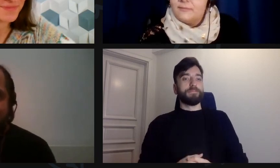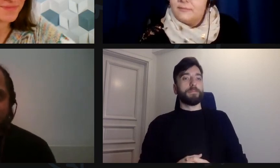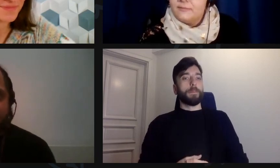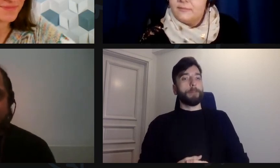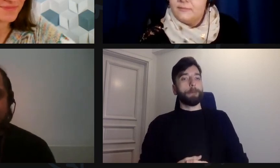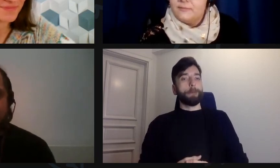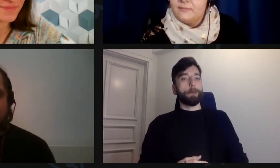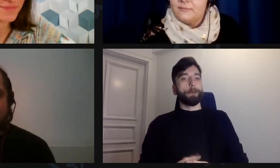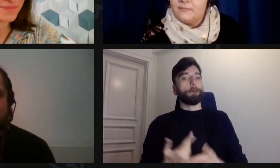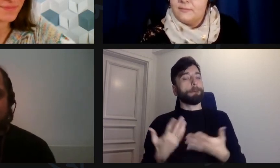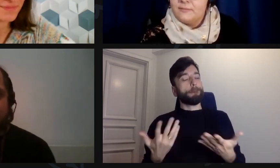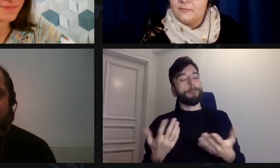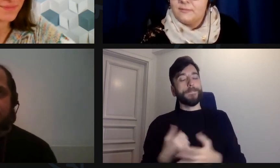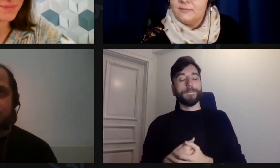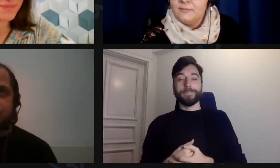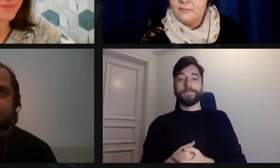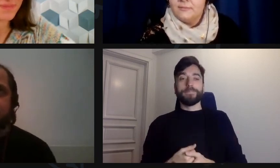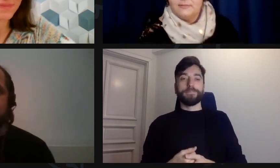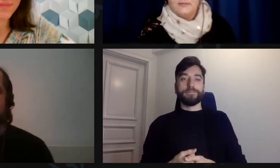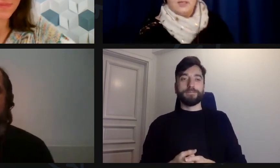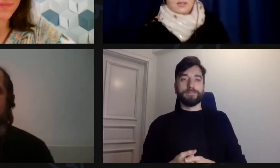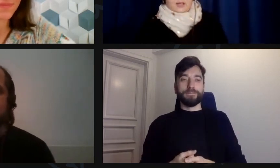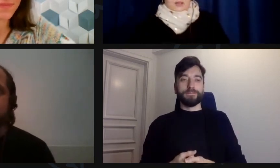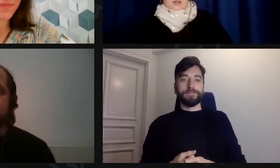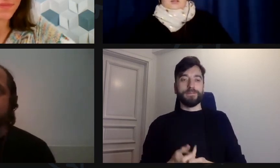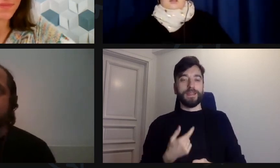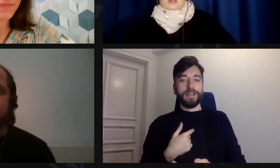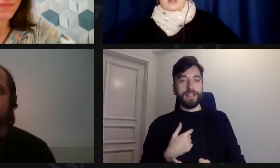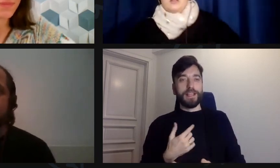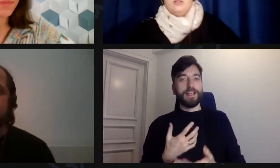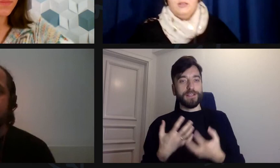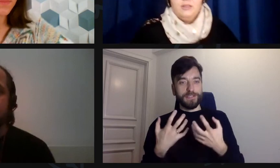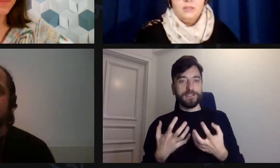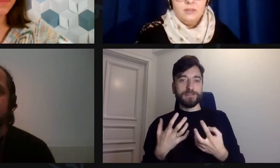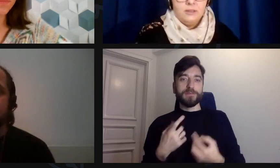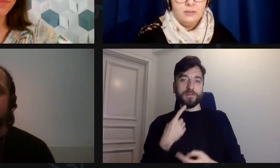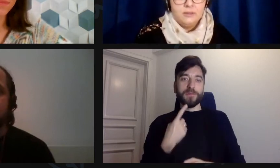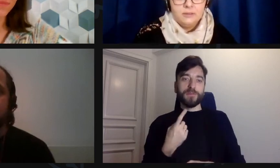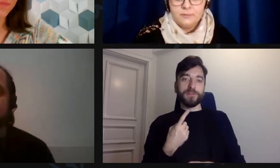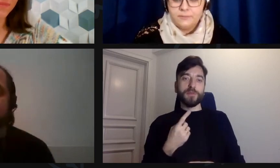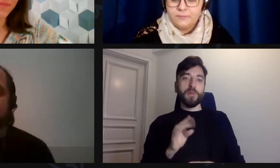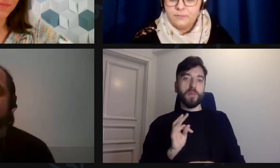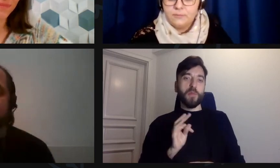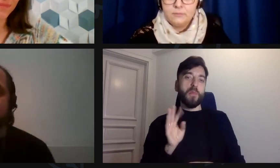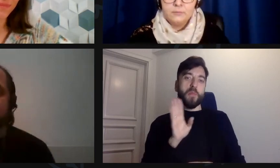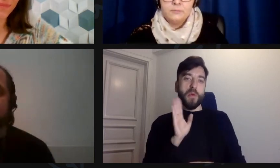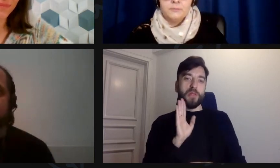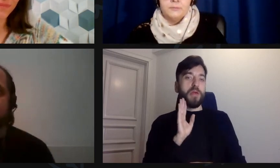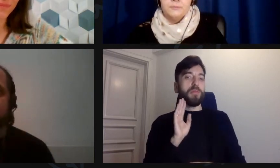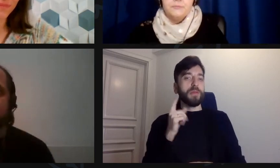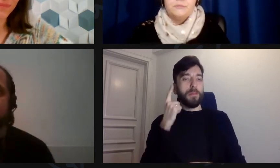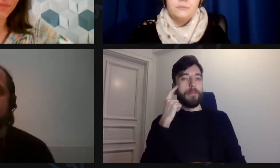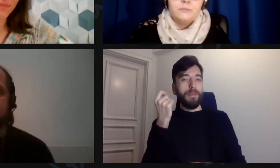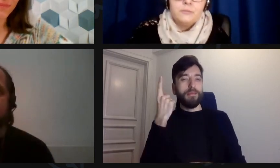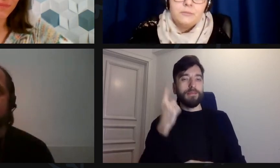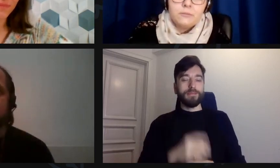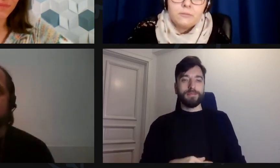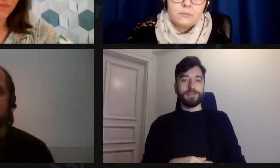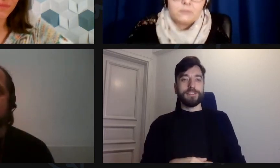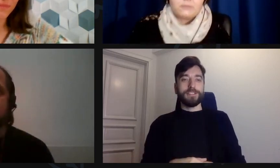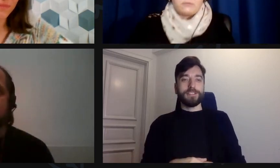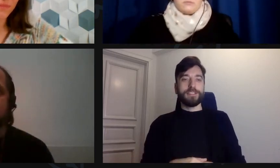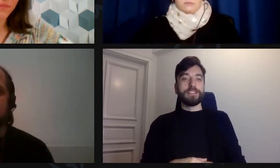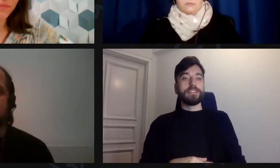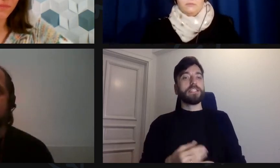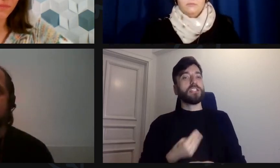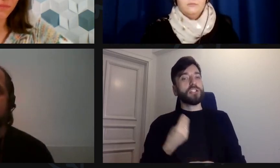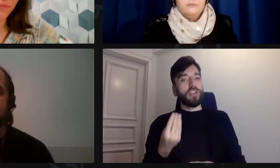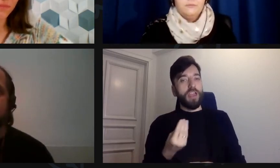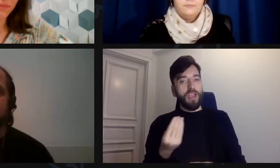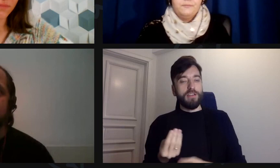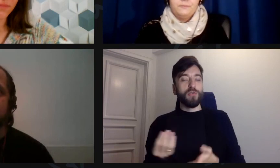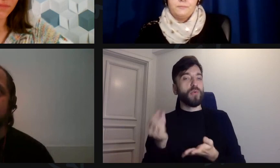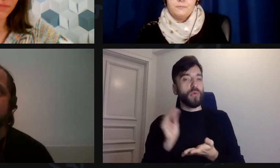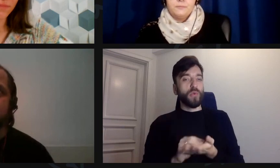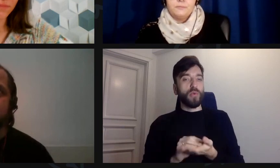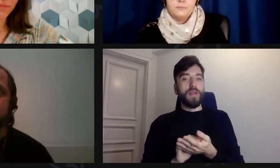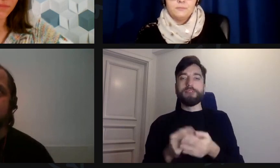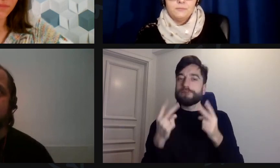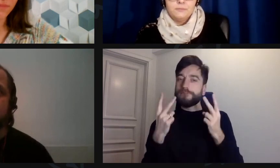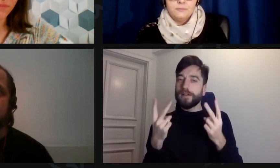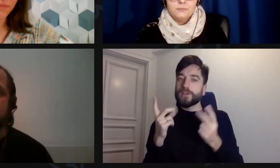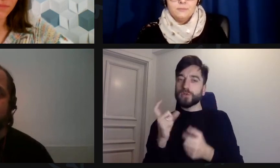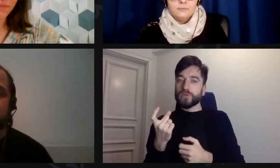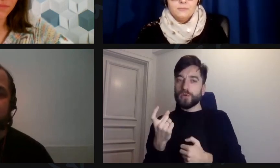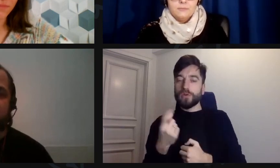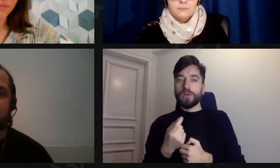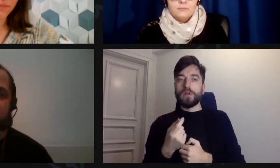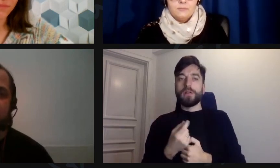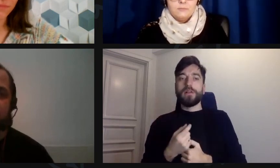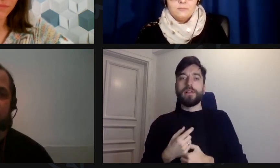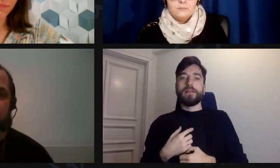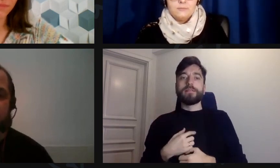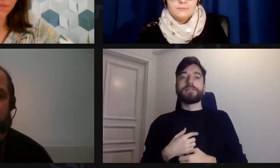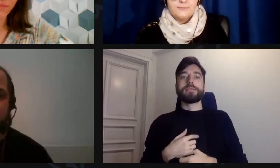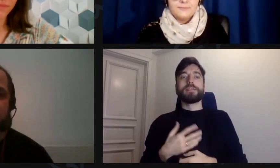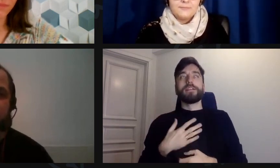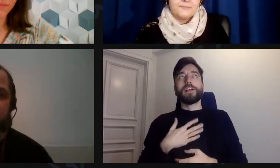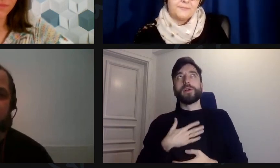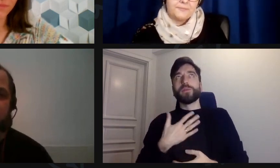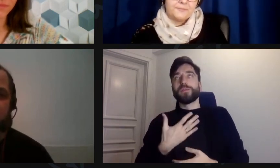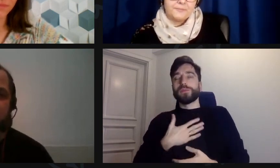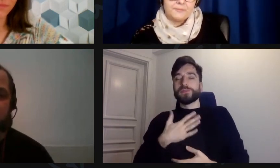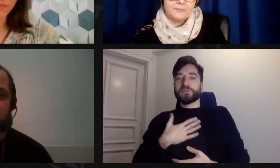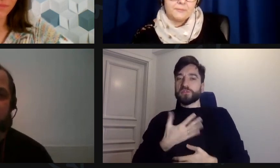Paweł – ja oprócz tego, że też bym się podzielił podobną refleksją, to chyba mogę powiedzieć, że dla mnie ważna jest satysfakcja.